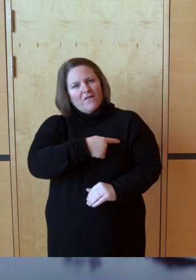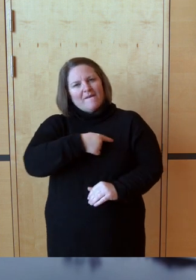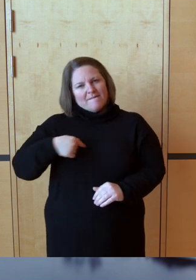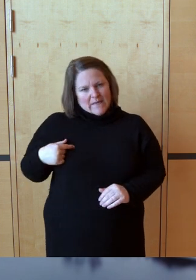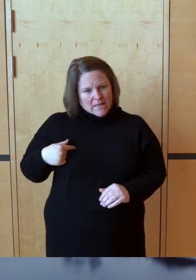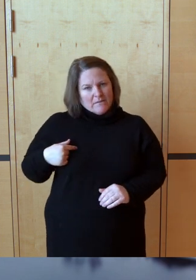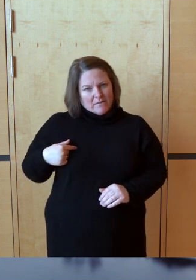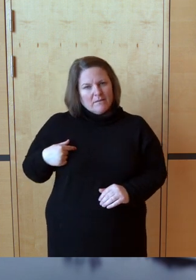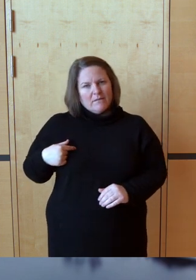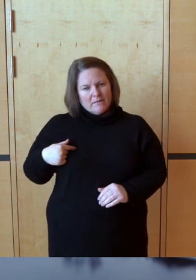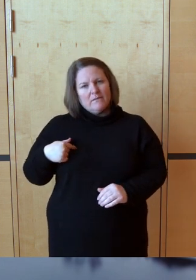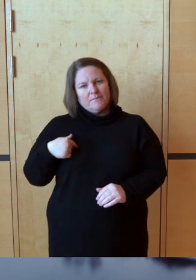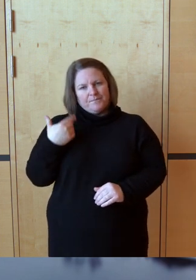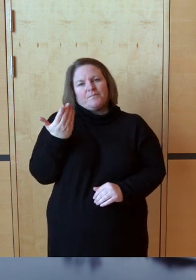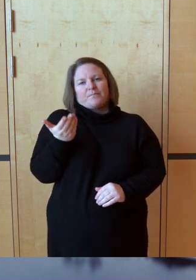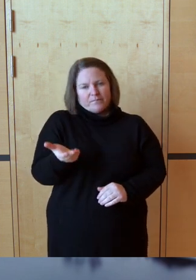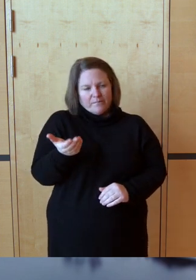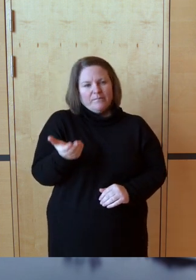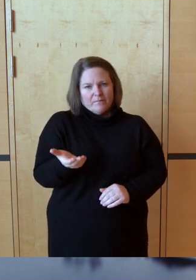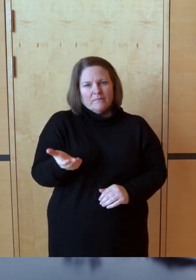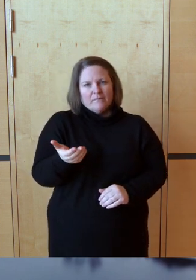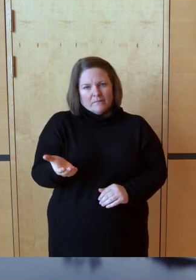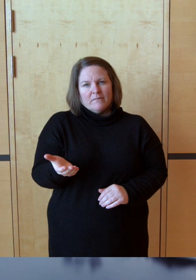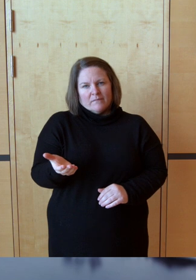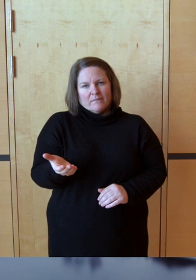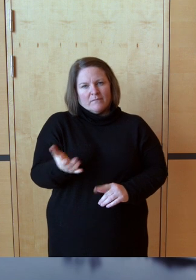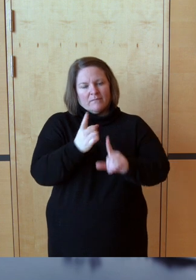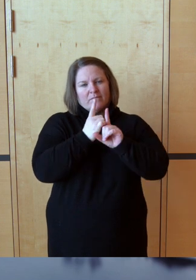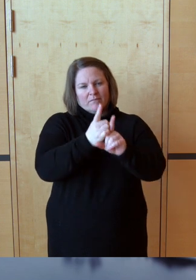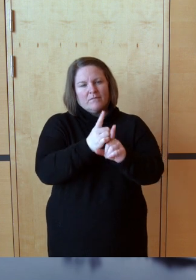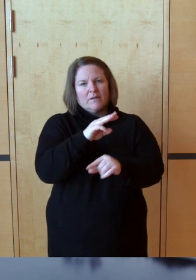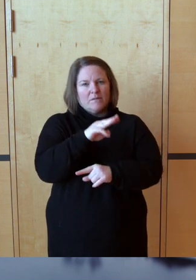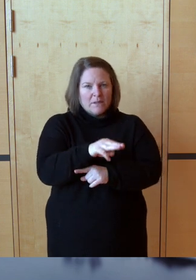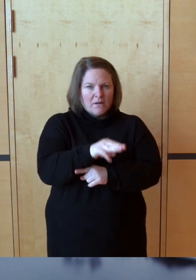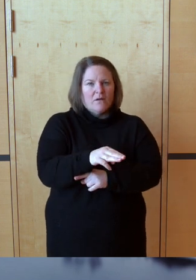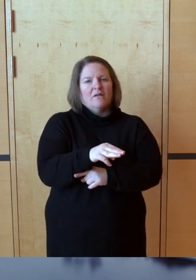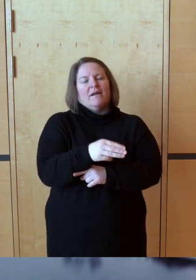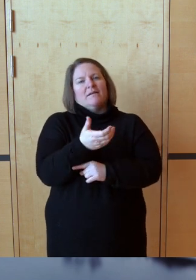Kommunstyrelse och i likhet med Moderaterna Centerpartiet med flera